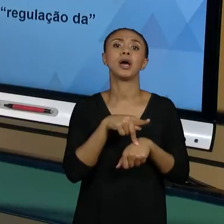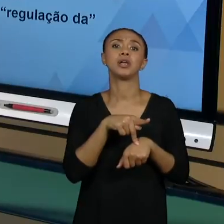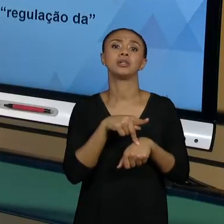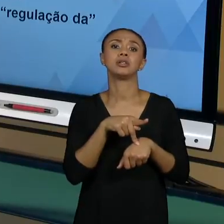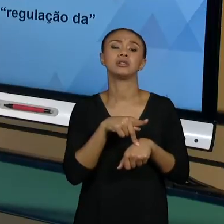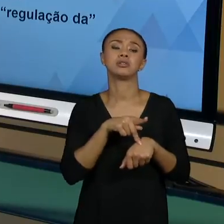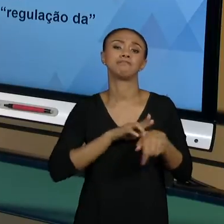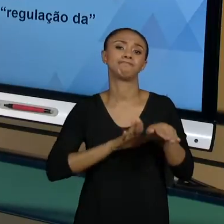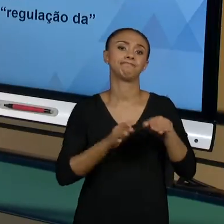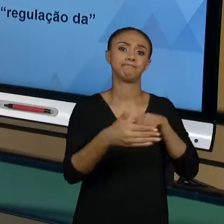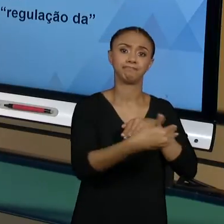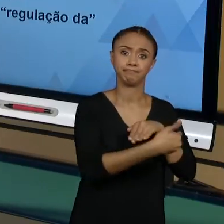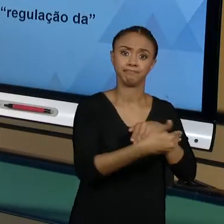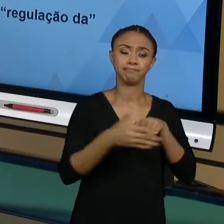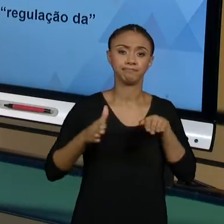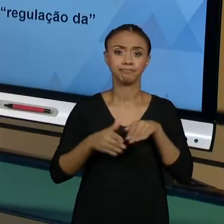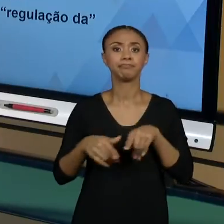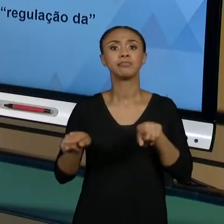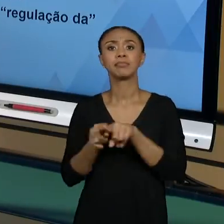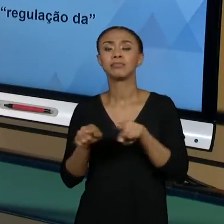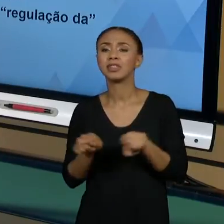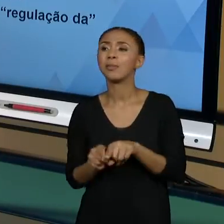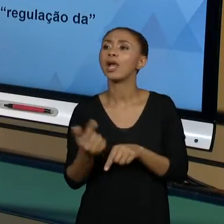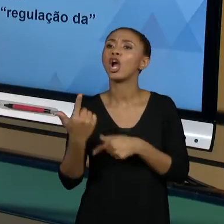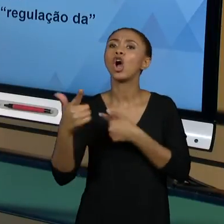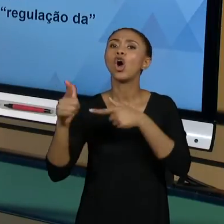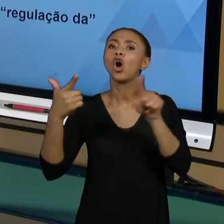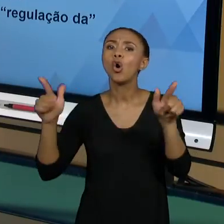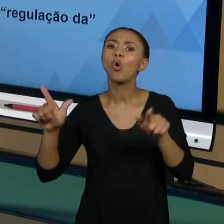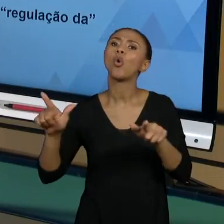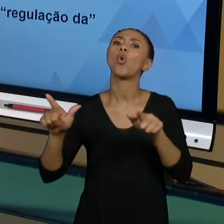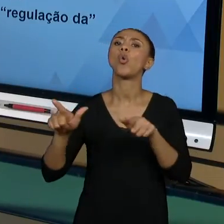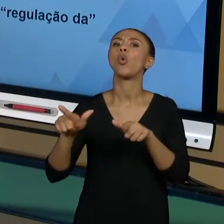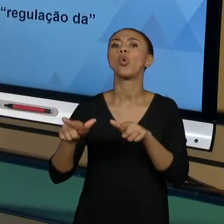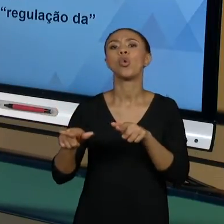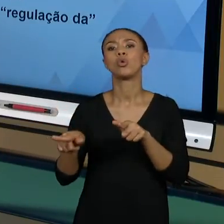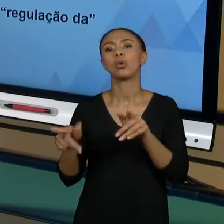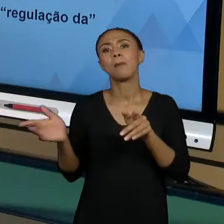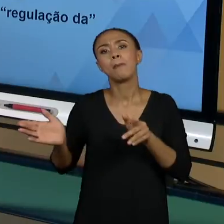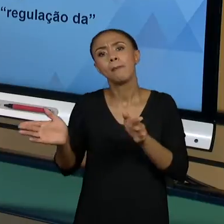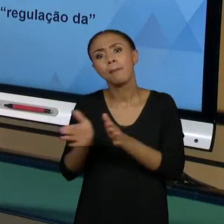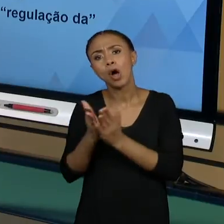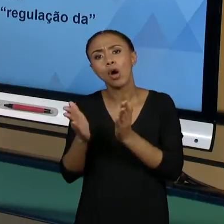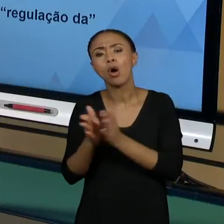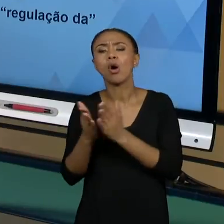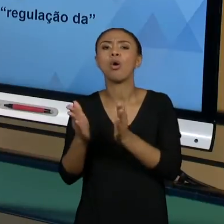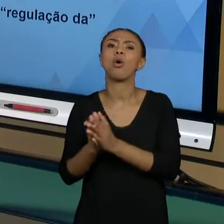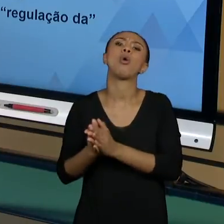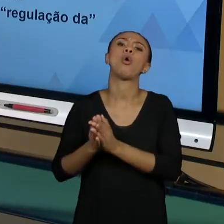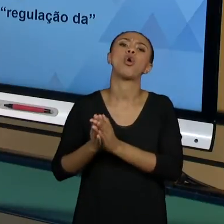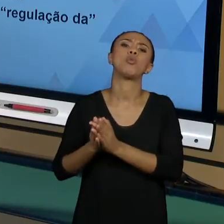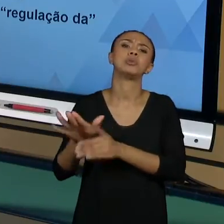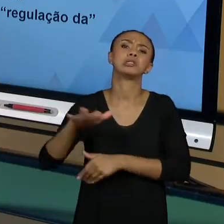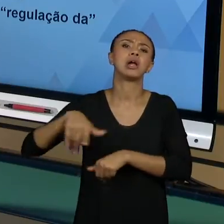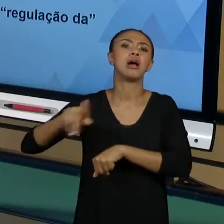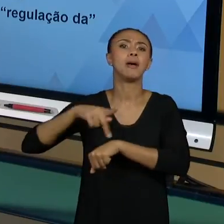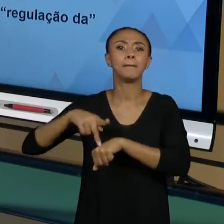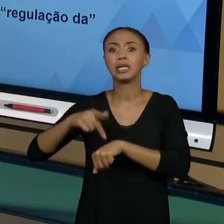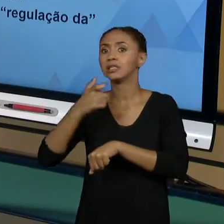ESSAS PESSOAS COMEÇAM A PRODUZIR ESTUDOS, A